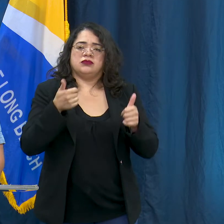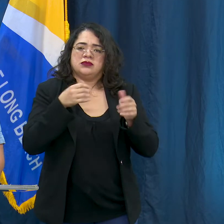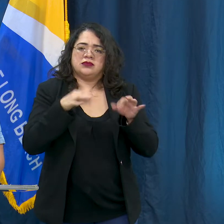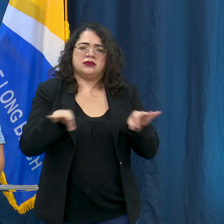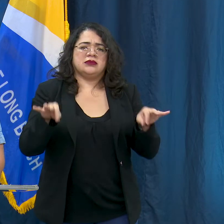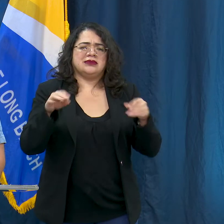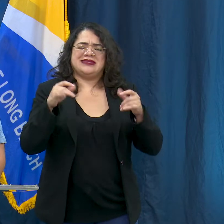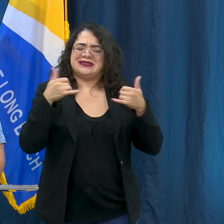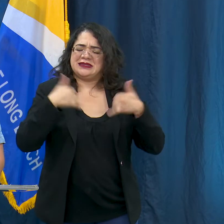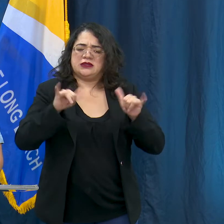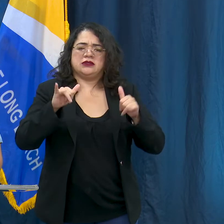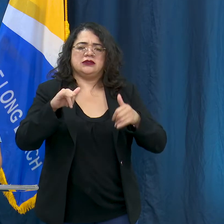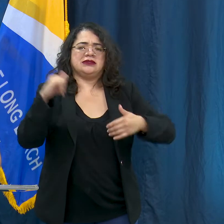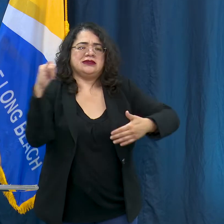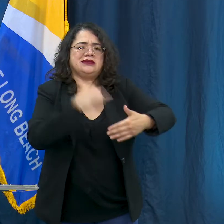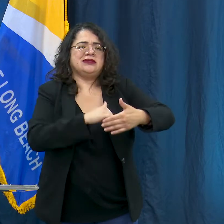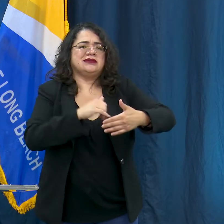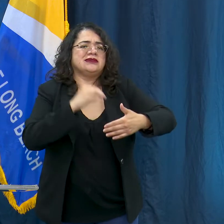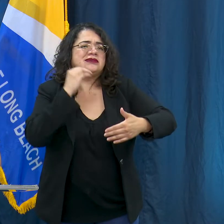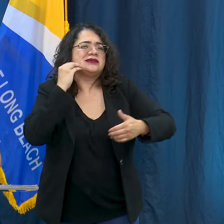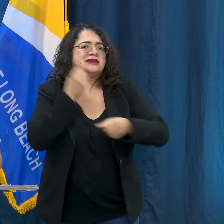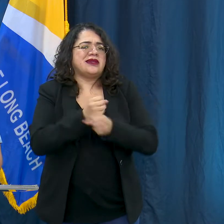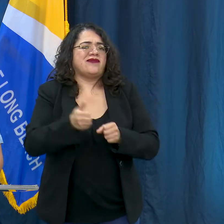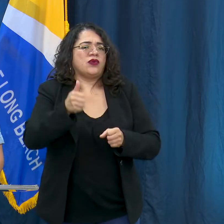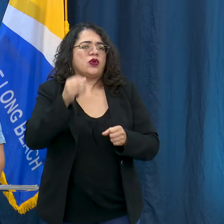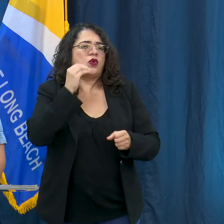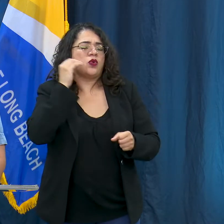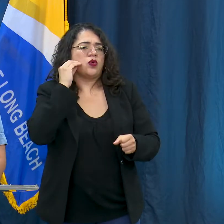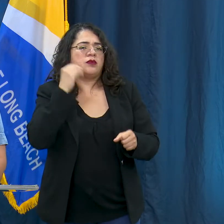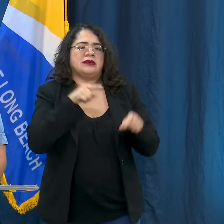en casa para a linear nose con el condado de los ángeles gracias por su